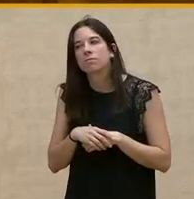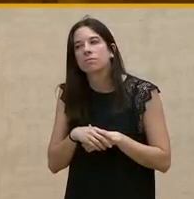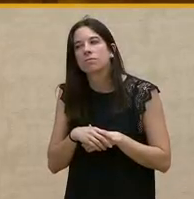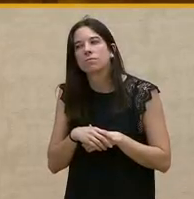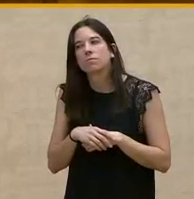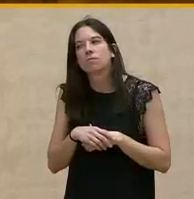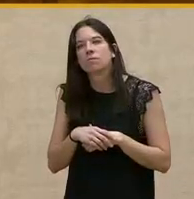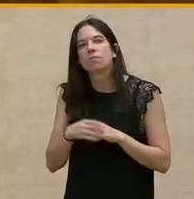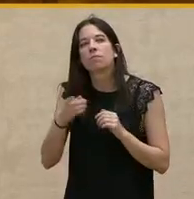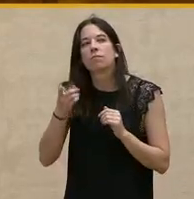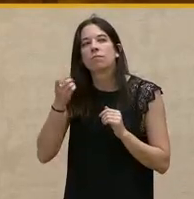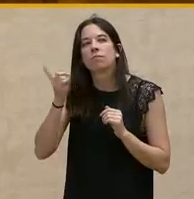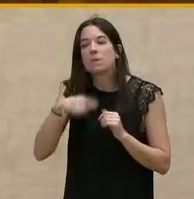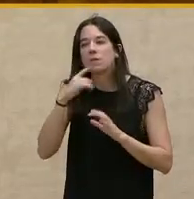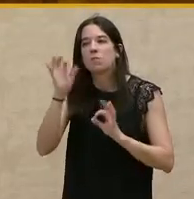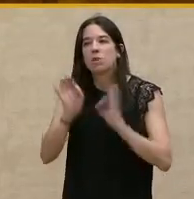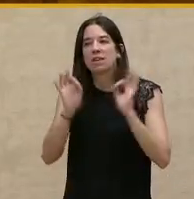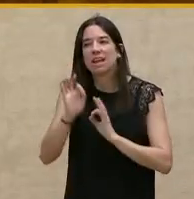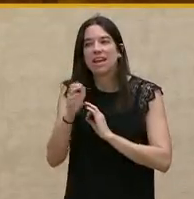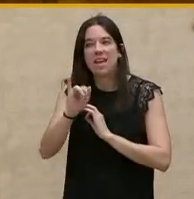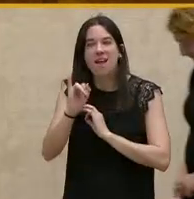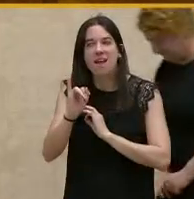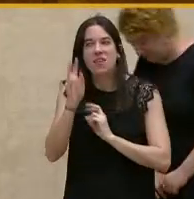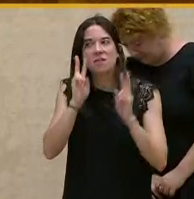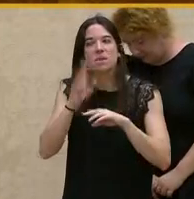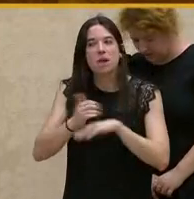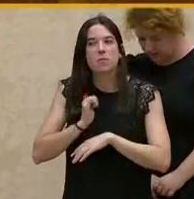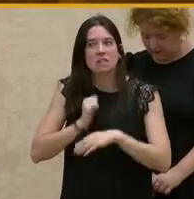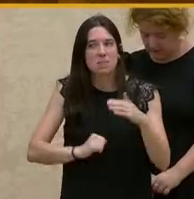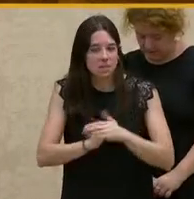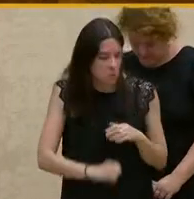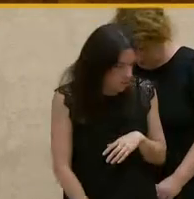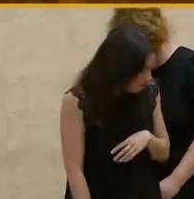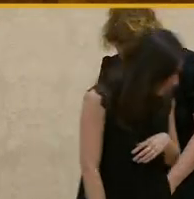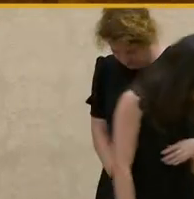También el porcentaje que me va quedando de vista para aprovechar al máximo.